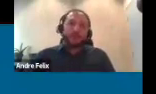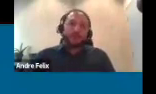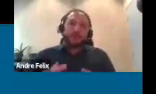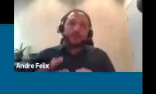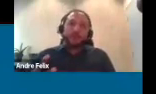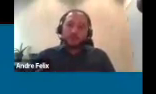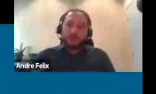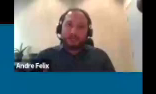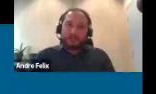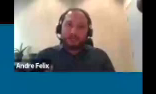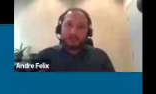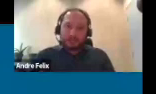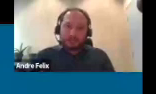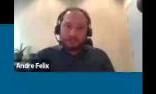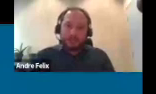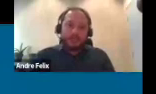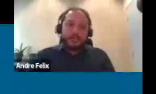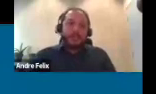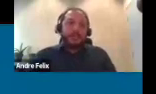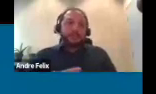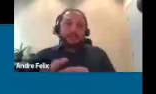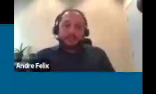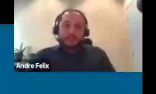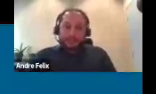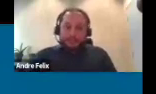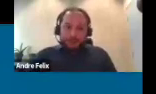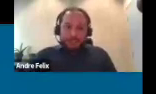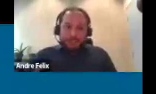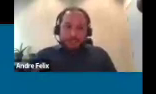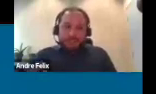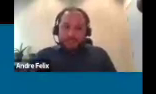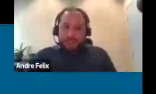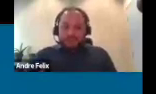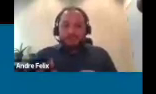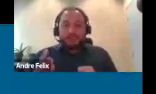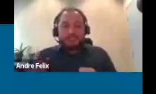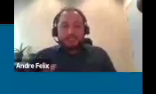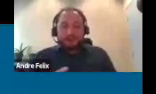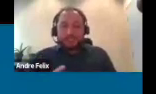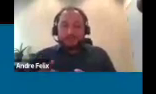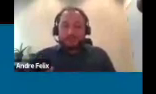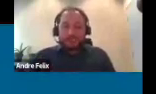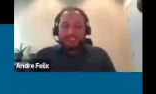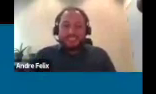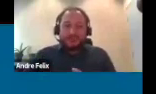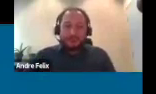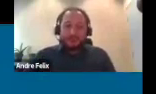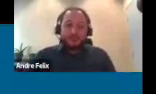oder Illustrationen erstellen. Es gibt einen sehr guten, kostenlosen Farbkontrast-Checker,